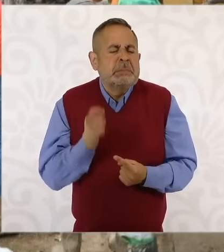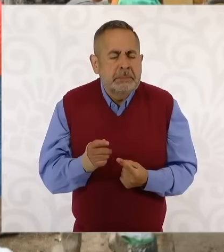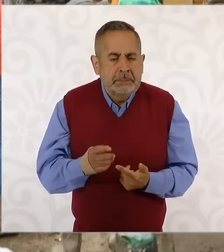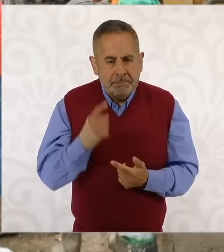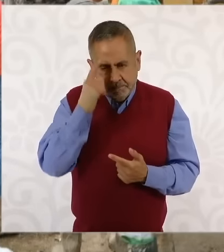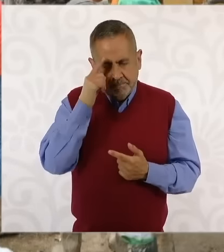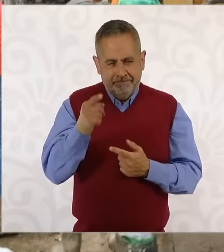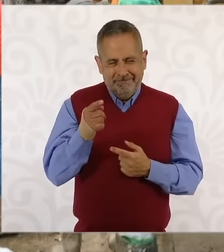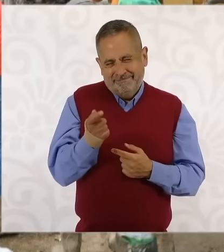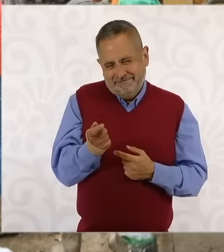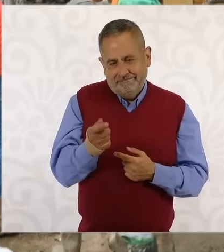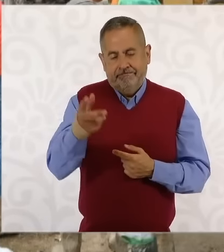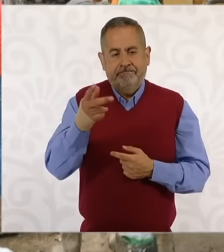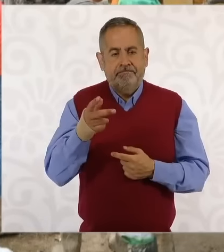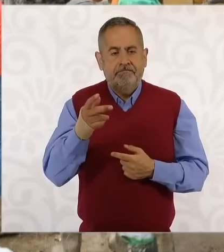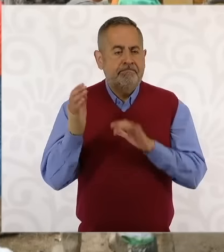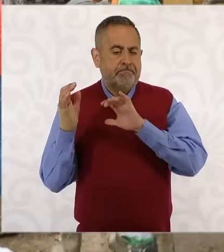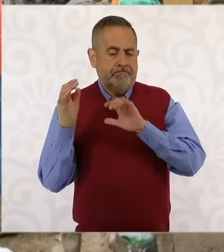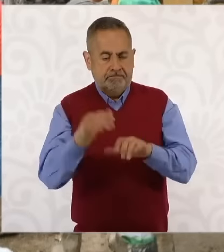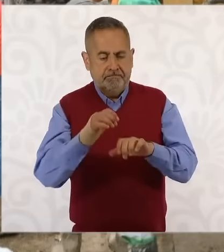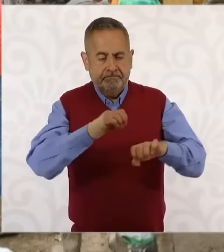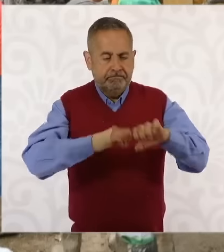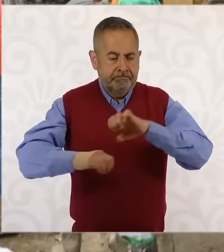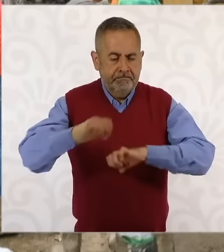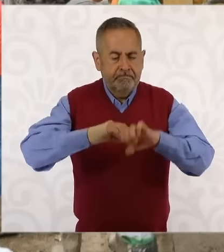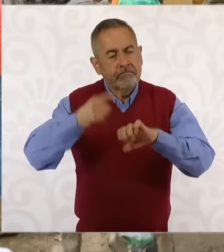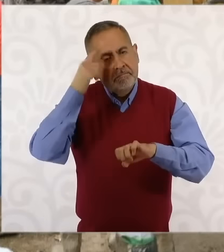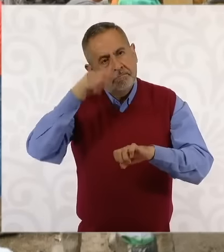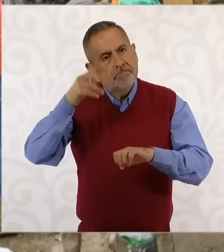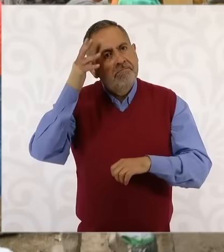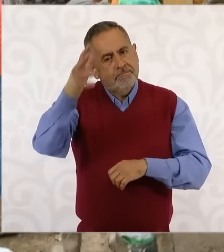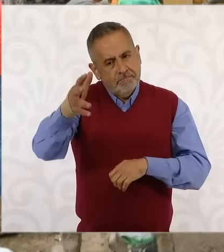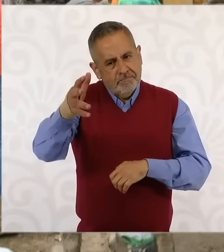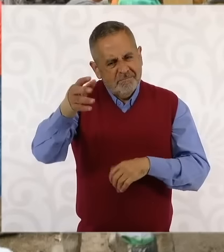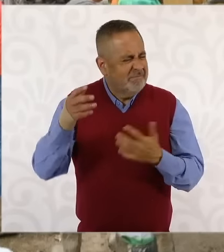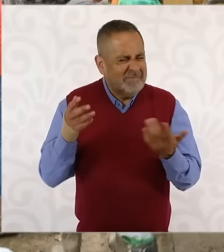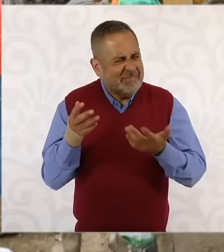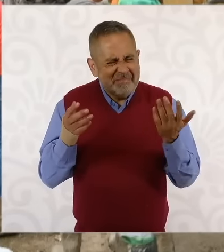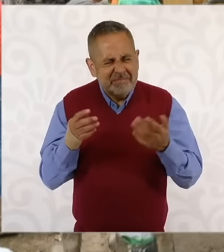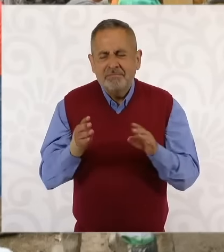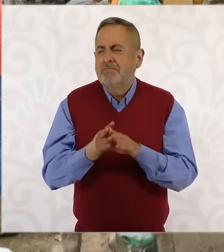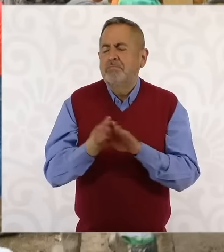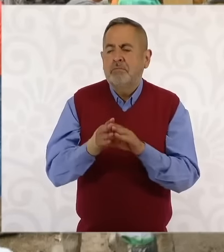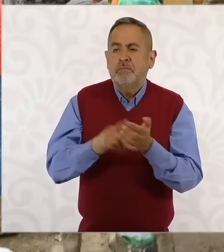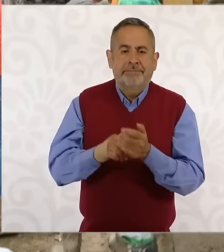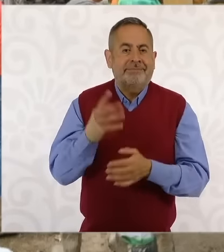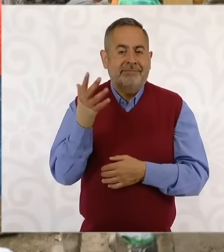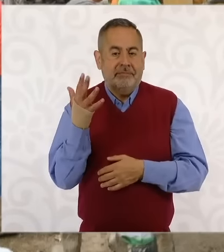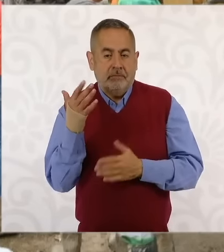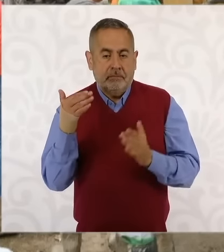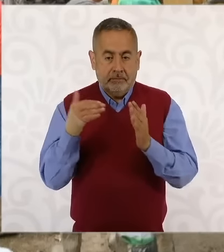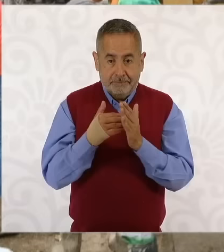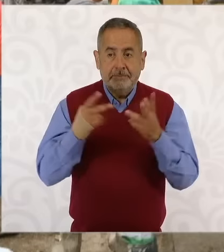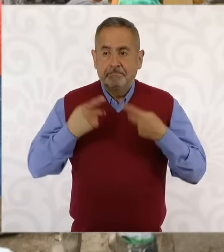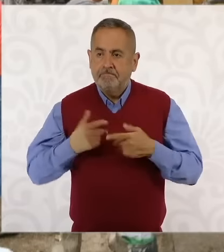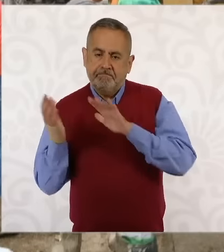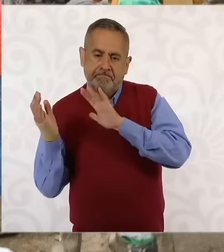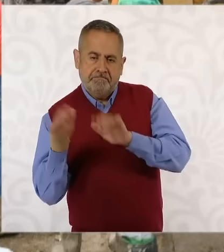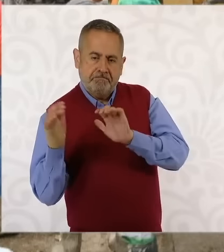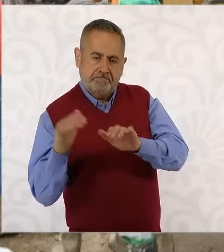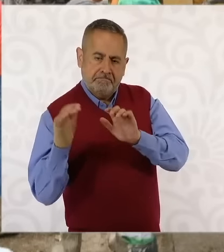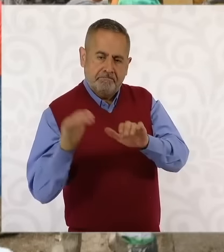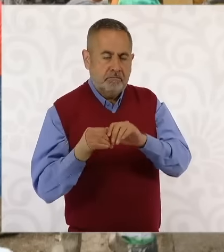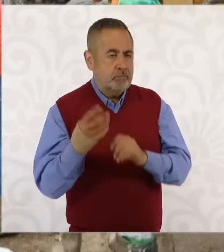denominamos Empleo Construyendo el futuro. Eh, se va a emplear a 50,000 personas por 4 meses y que